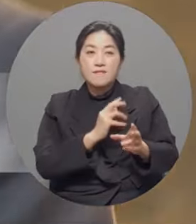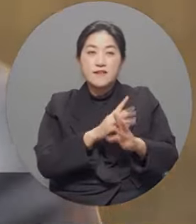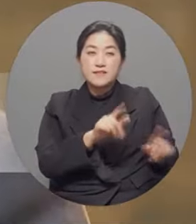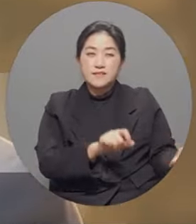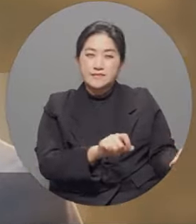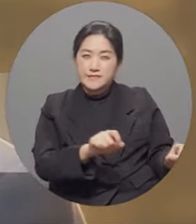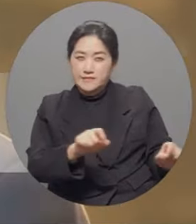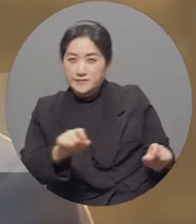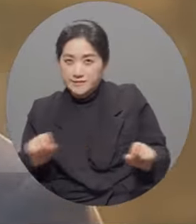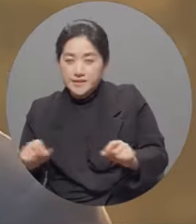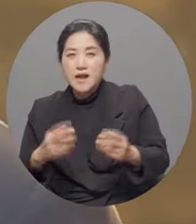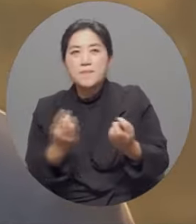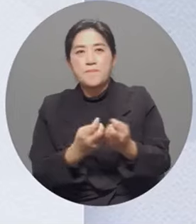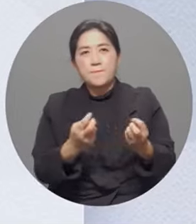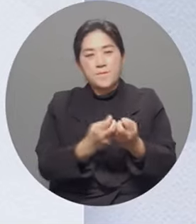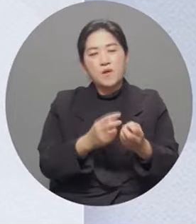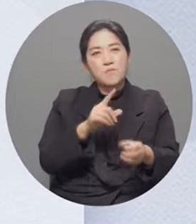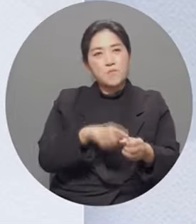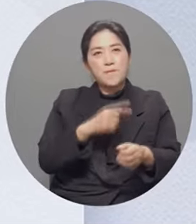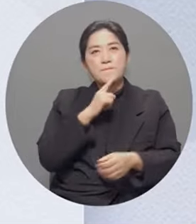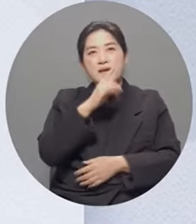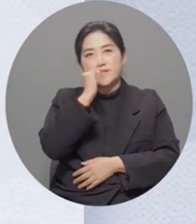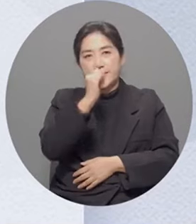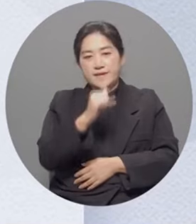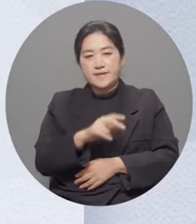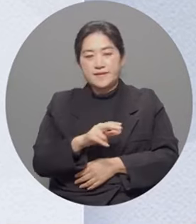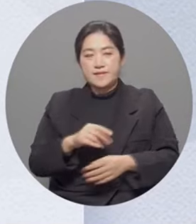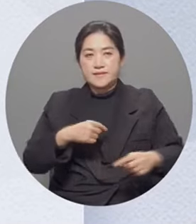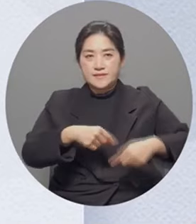불복 시점을 최대한 늦추려는 의도란 해석도 나옵니다.